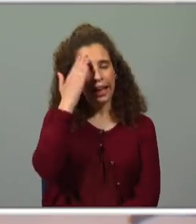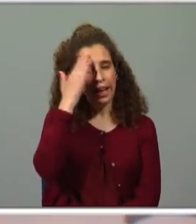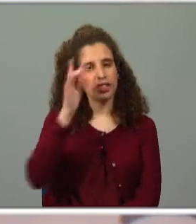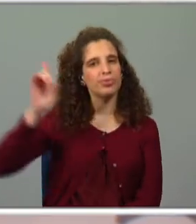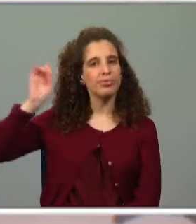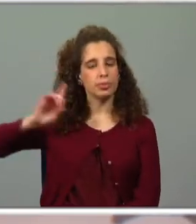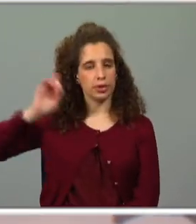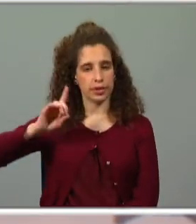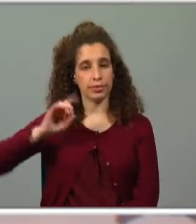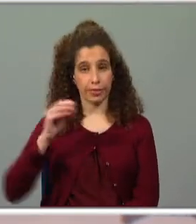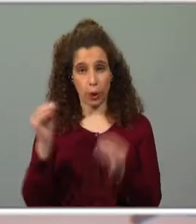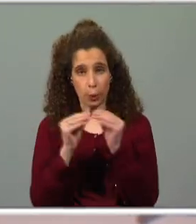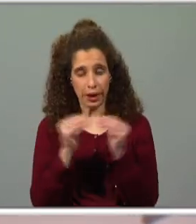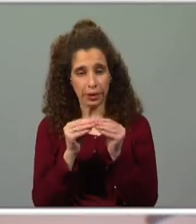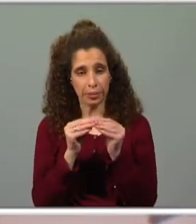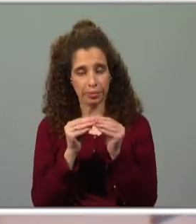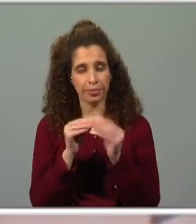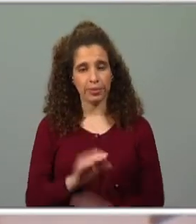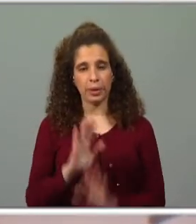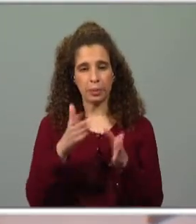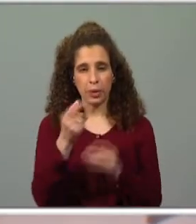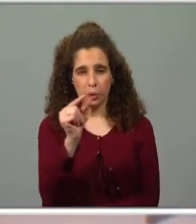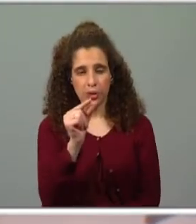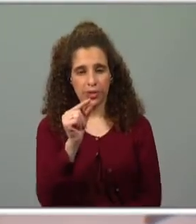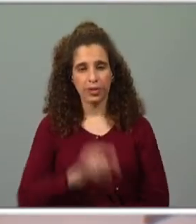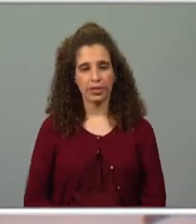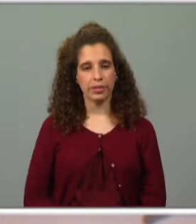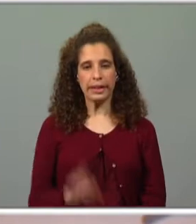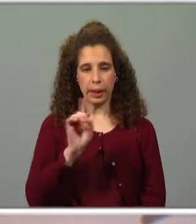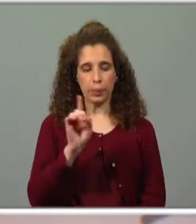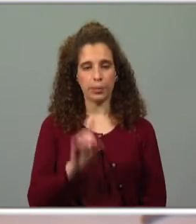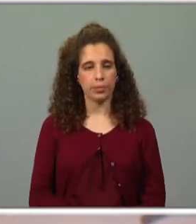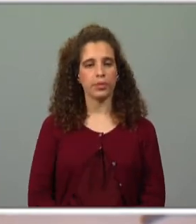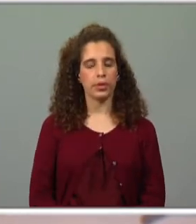relevantes que fica combinado precisas de um bocadinho não é o que eu vou 結合準確的相關有點不是我要去的